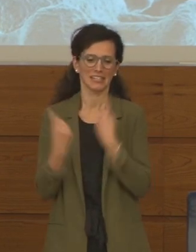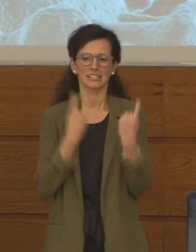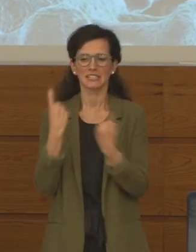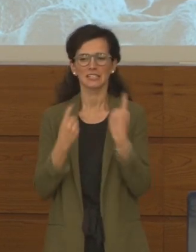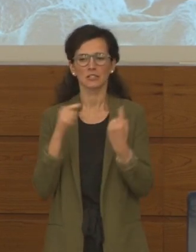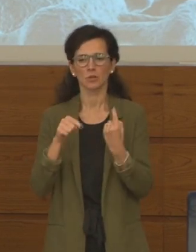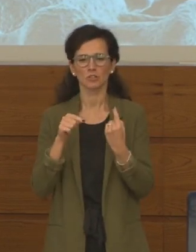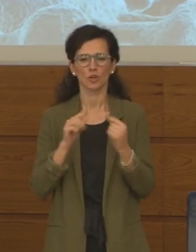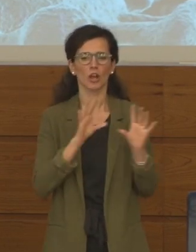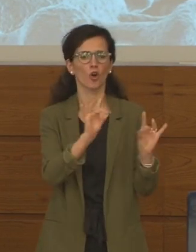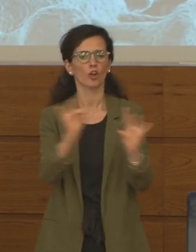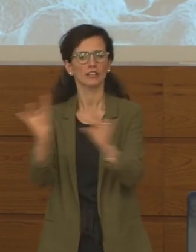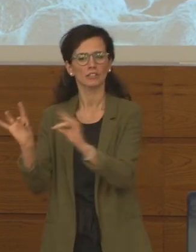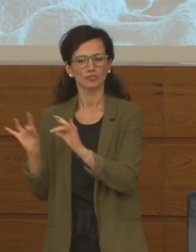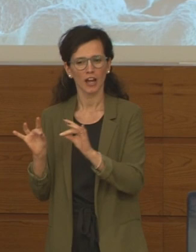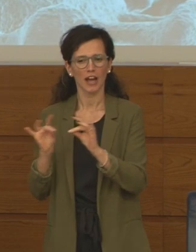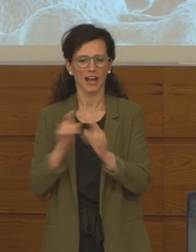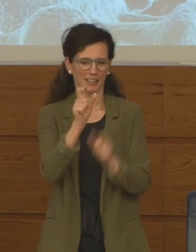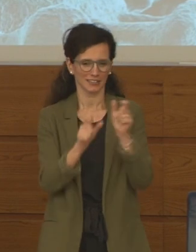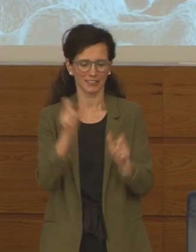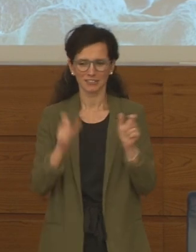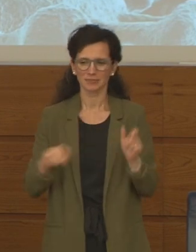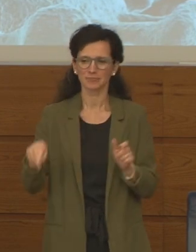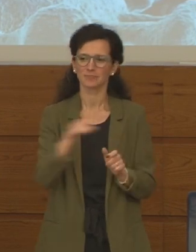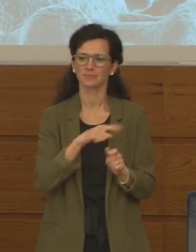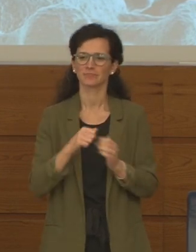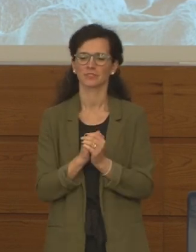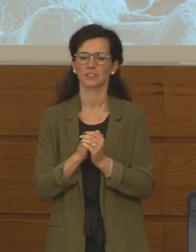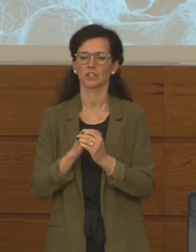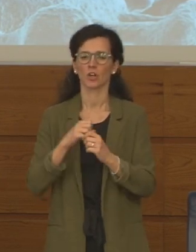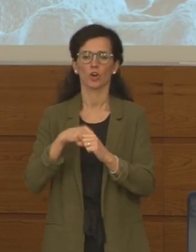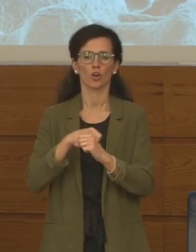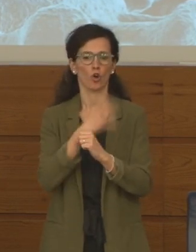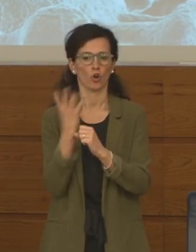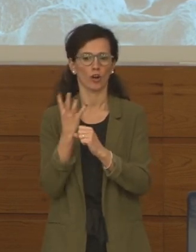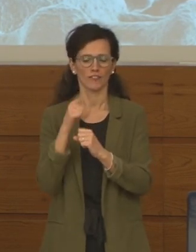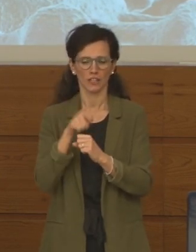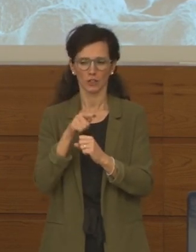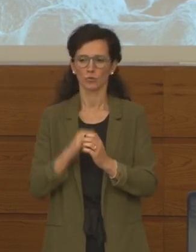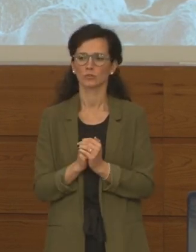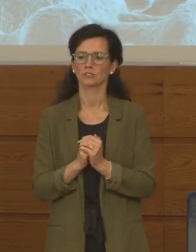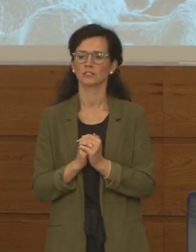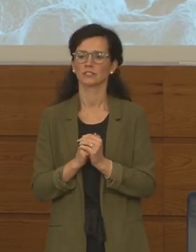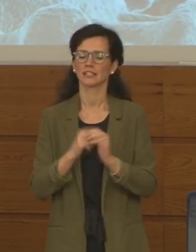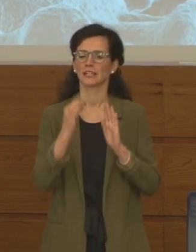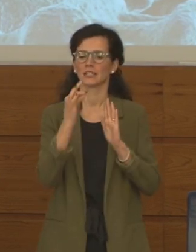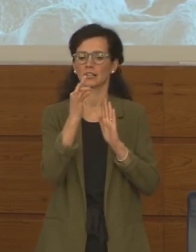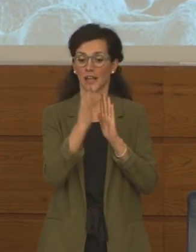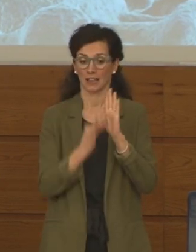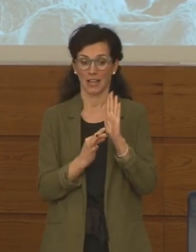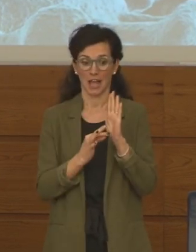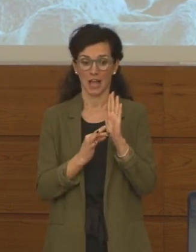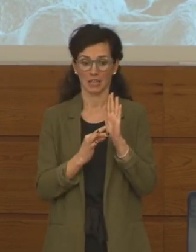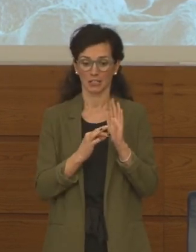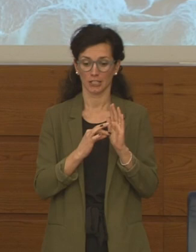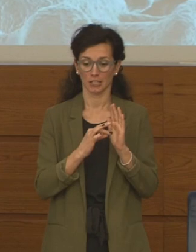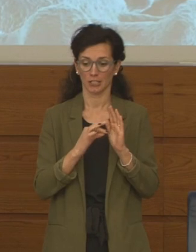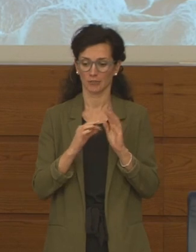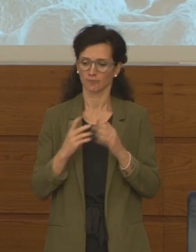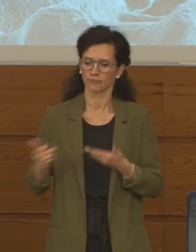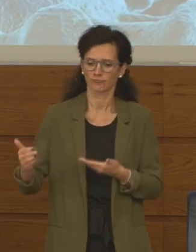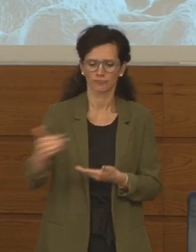contagiati del coronavirus, i dati che noi abbiamo raccolto in accordo con le